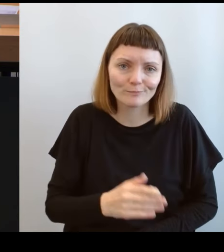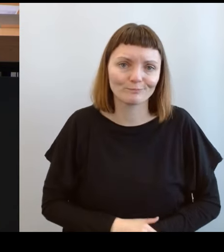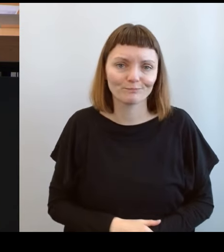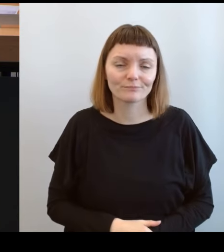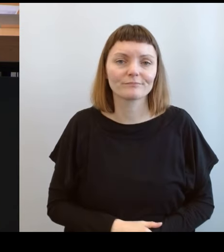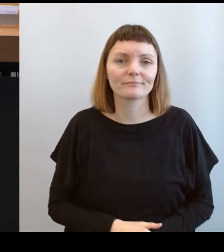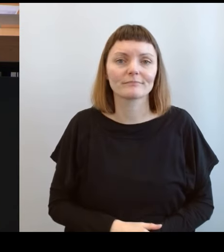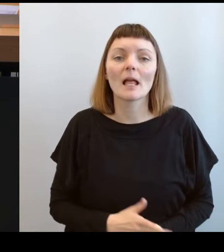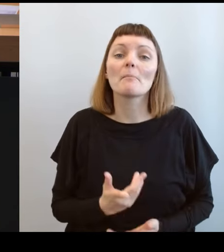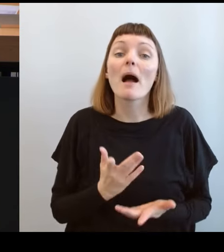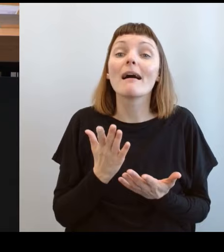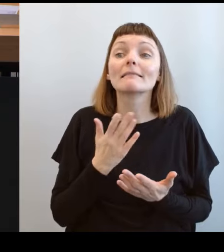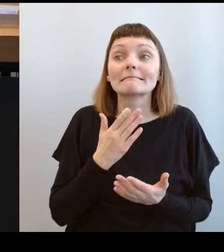dazu uns erzählen wird. Vielen Dank. (Beifall)